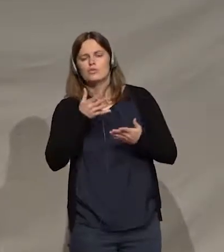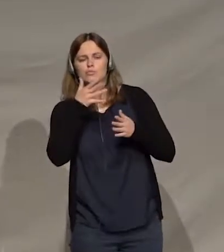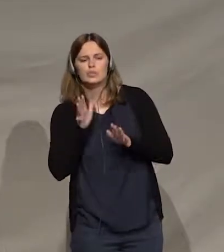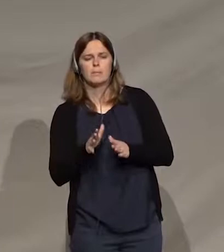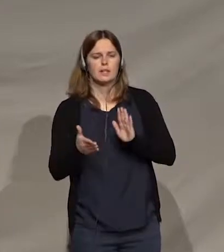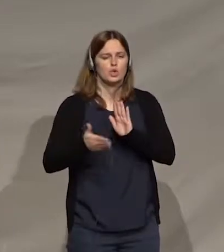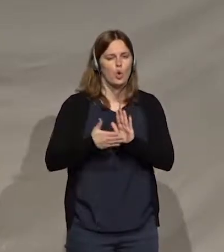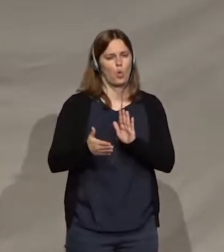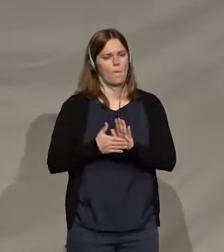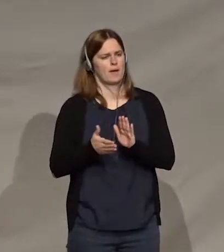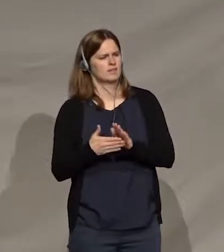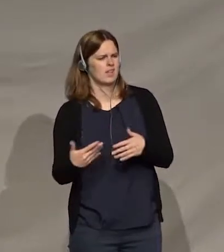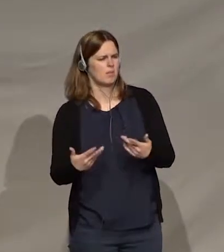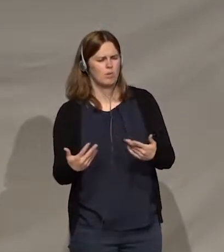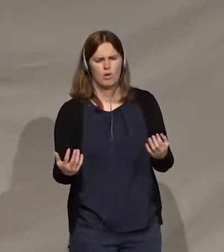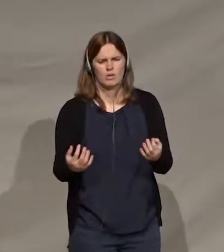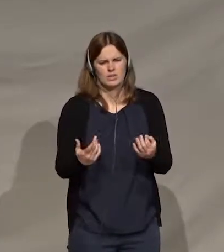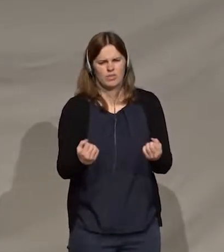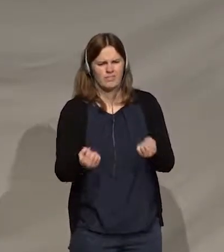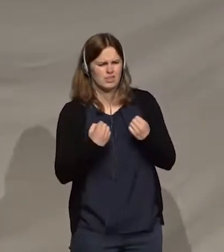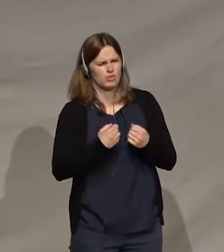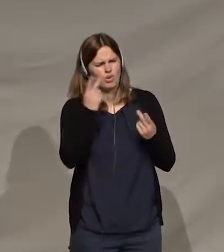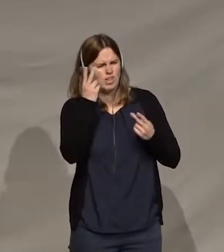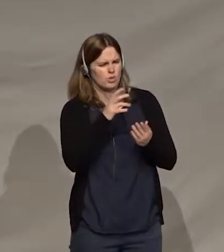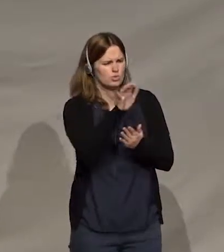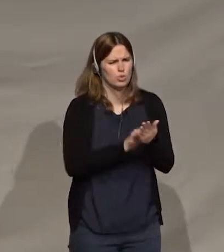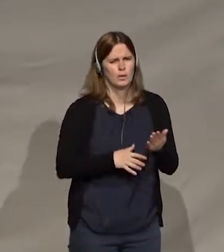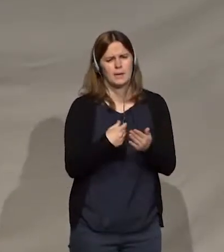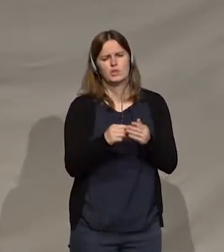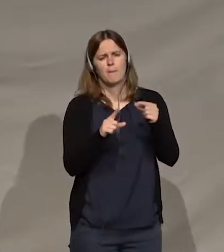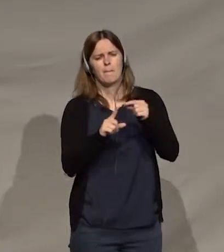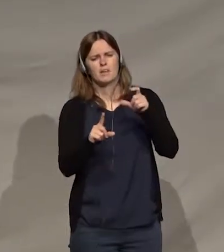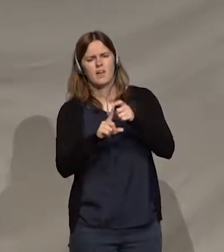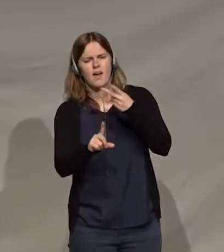Můžete tak převést obrazové PDF dokumenty, něco, co najdete na internetu,